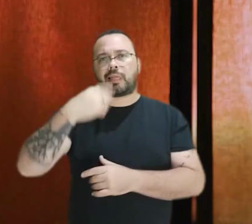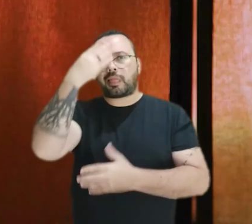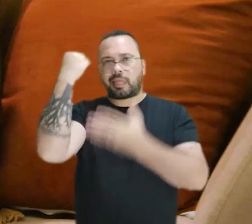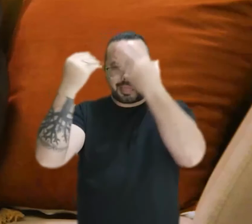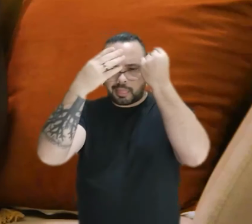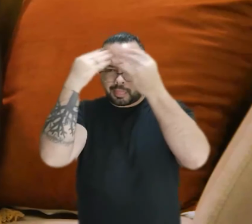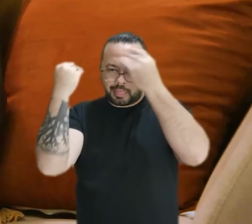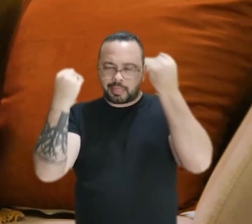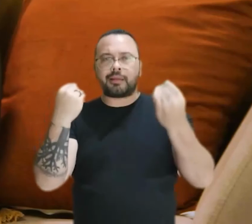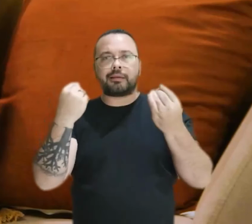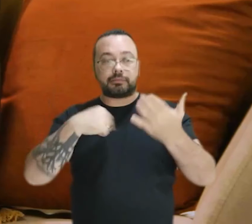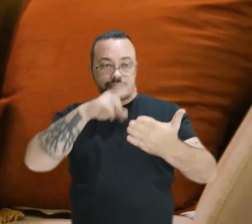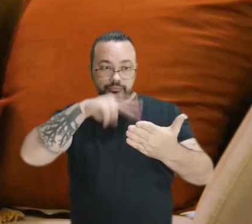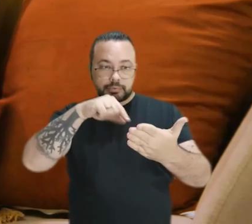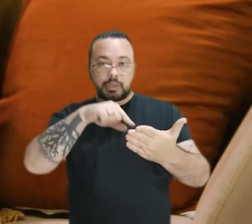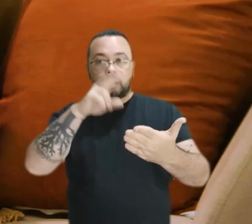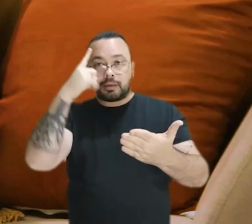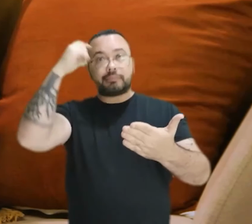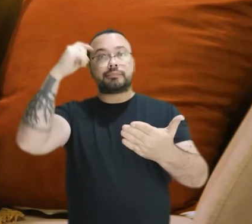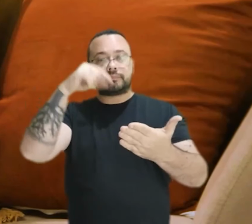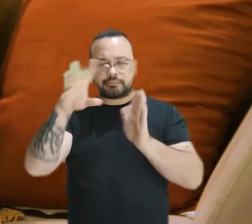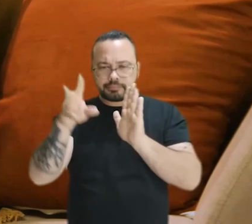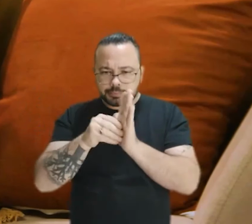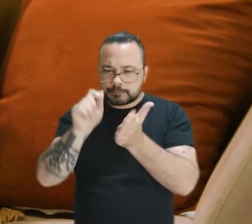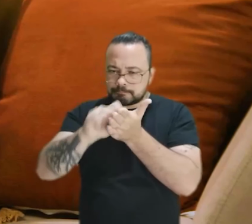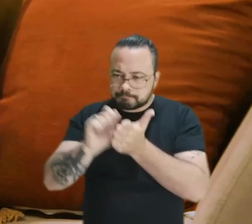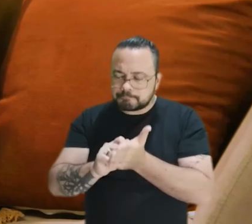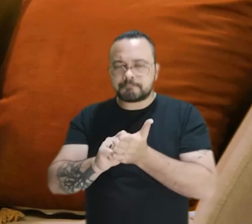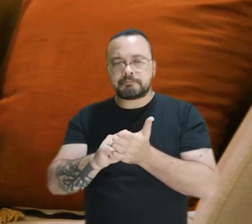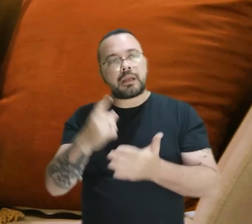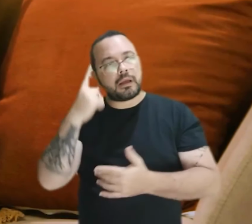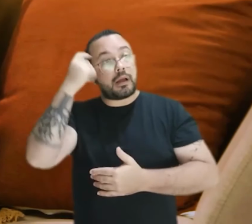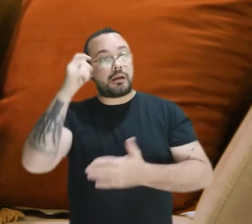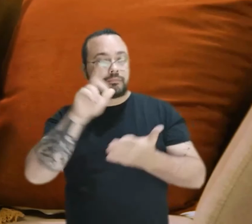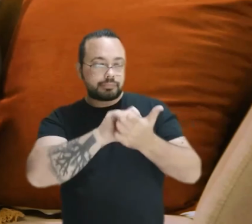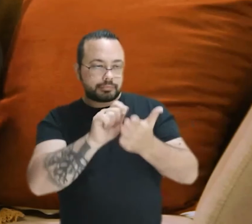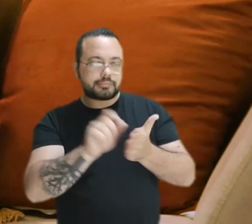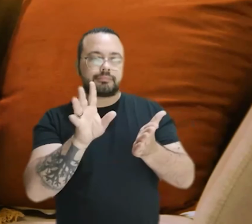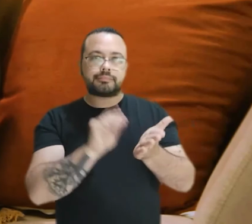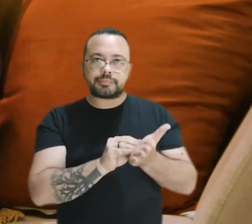Então, tudo que eu leio, eu já vou, ó, fazendo os post-its e anotando, e às vezes,